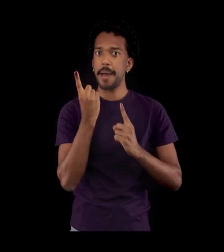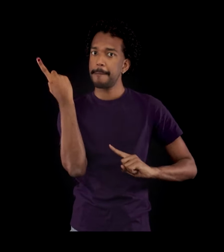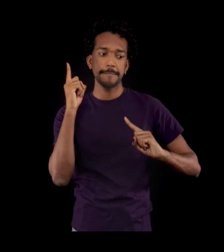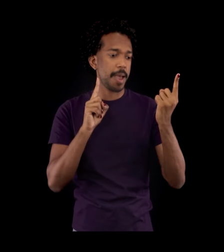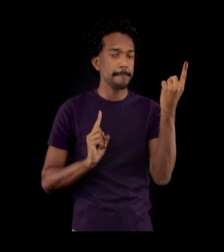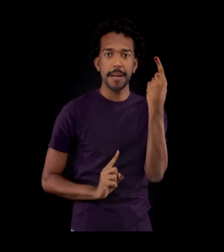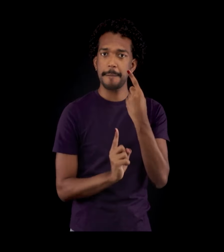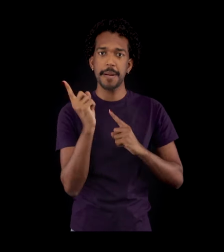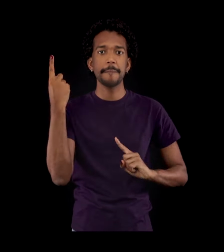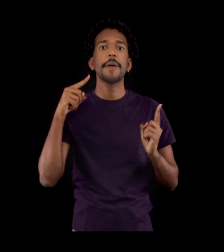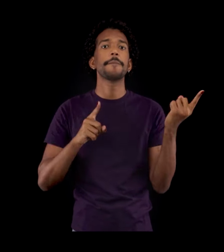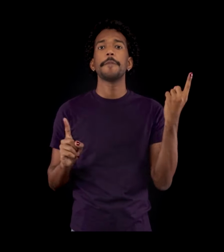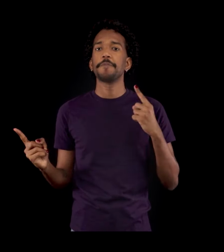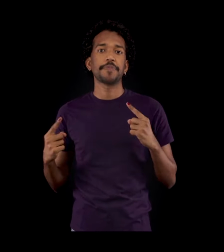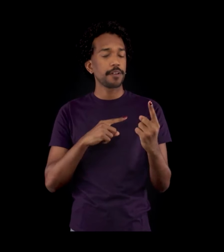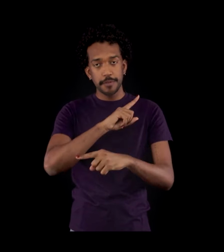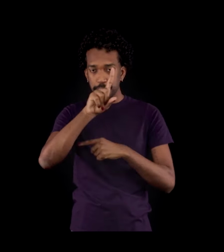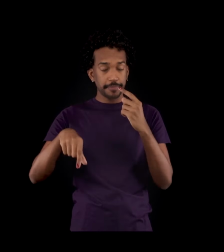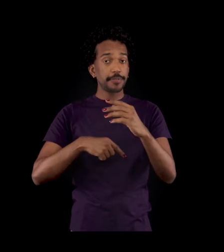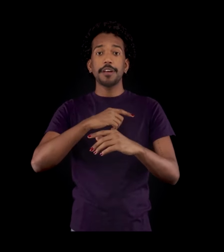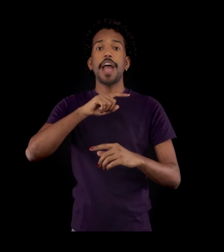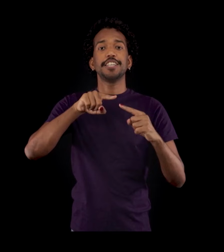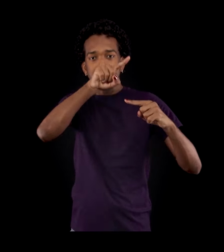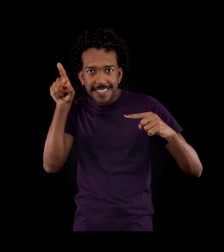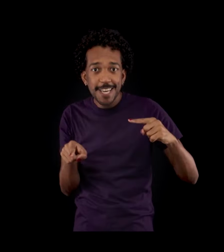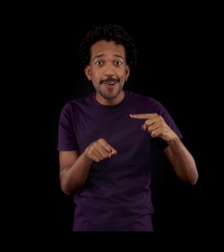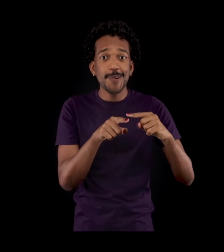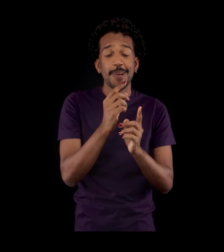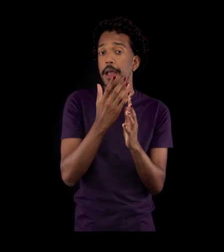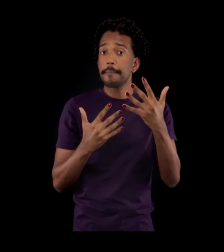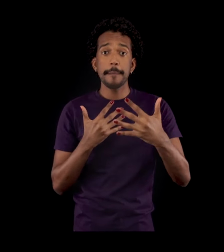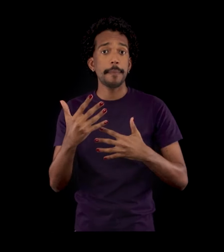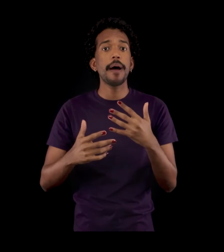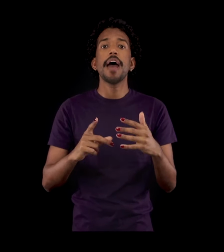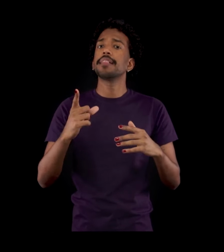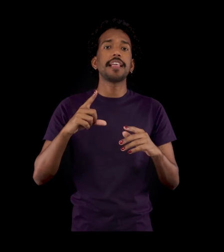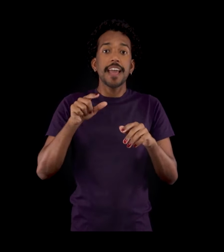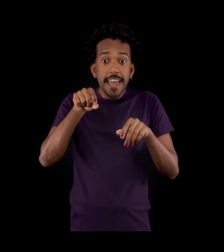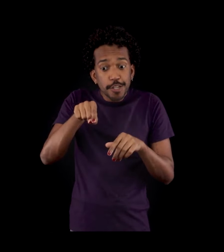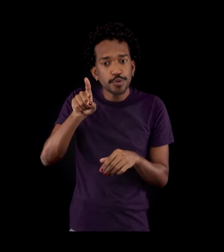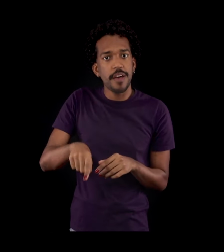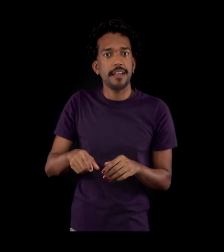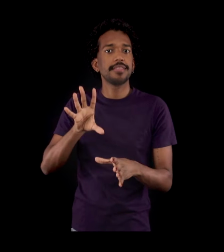Já vai para cá, já vai para lá. Virar, virou. Já vira um círculo.. Então isso está nos laboratórios.